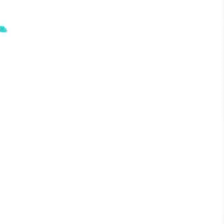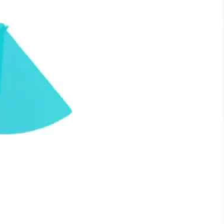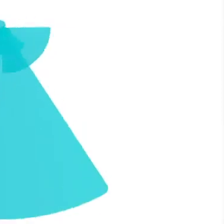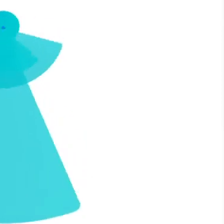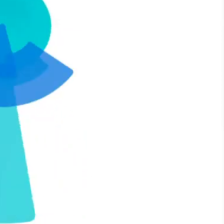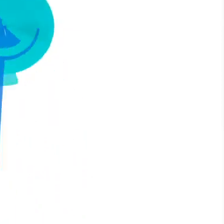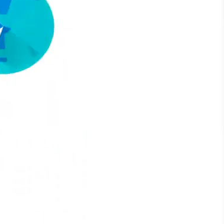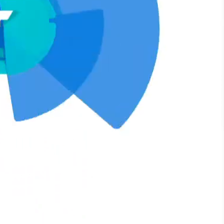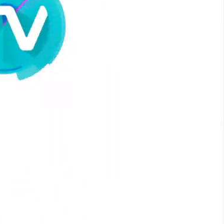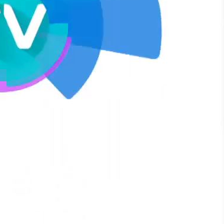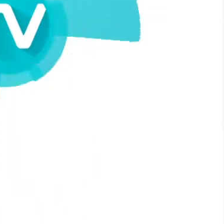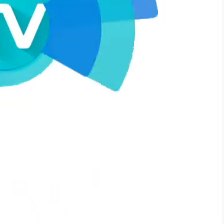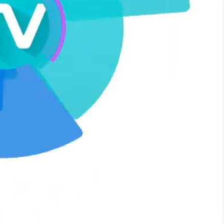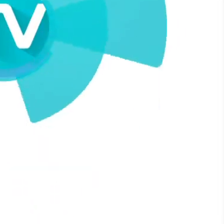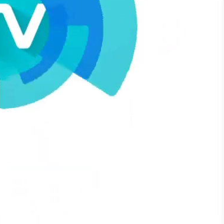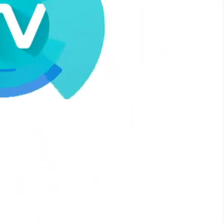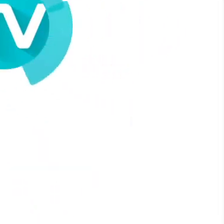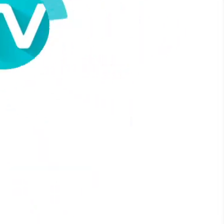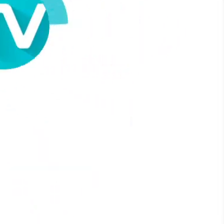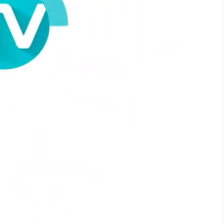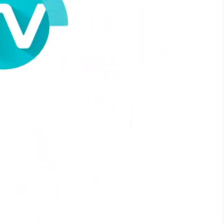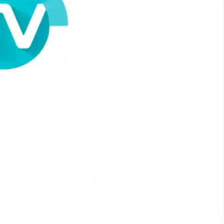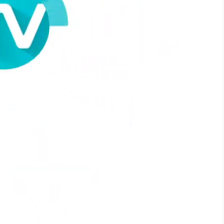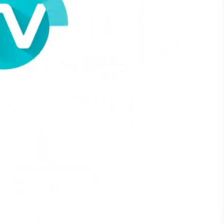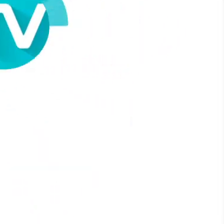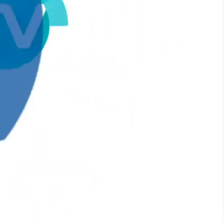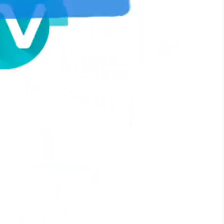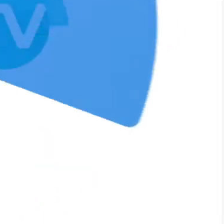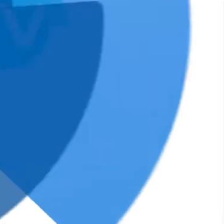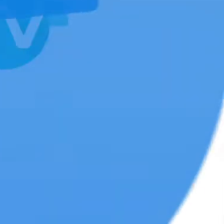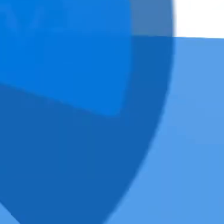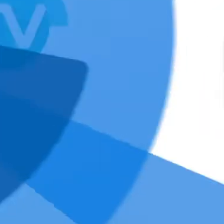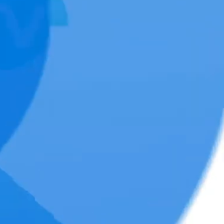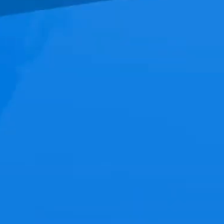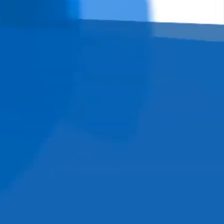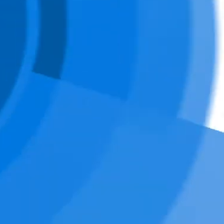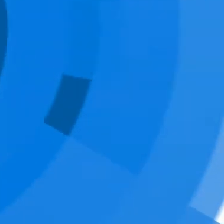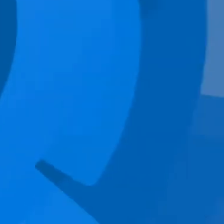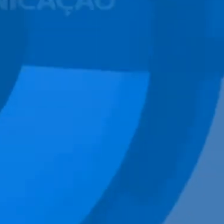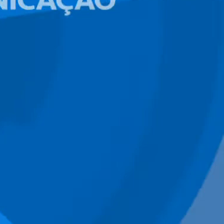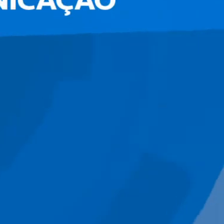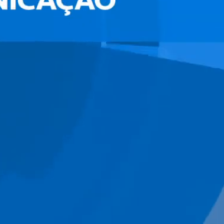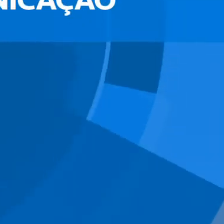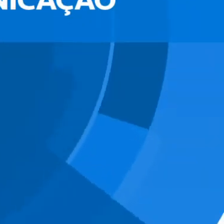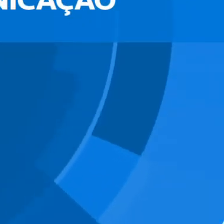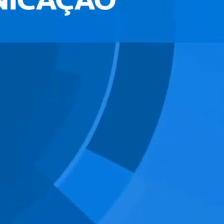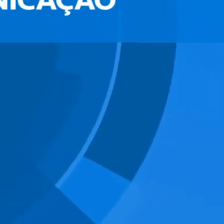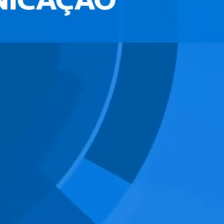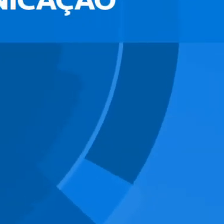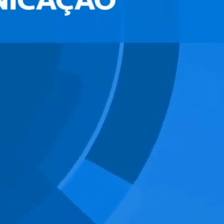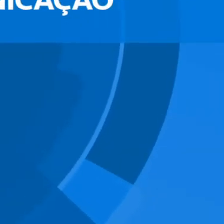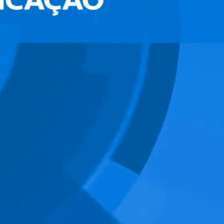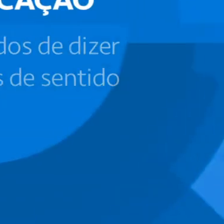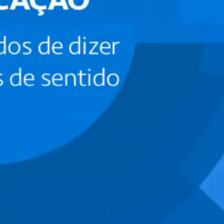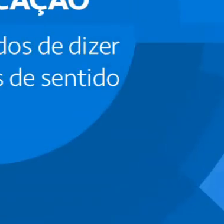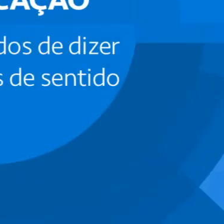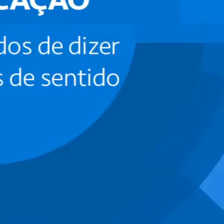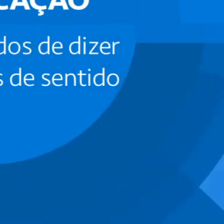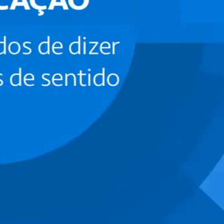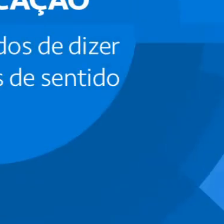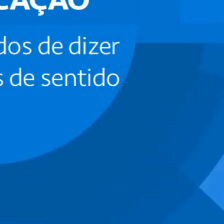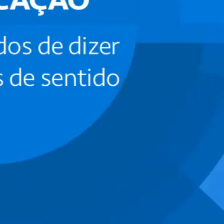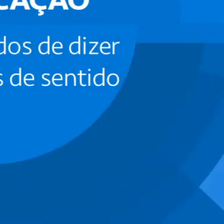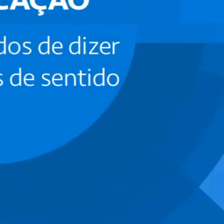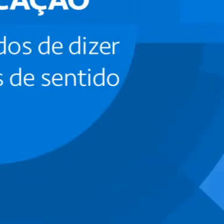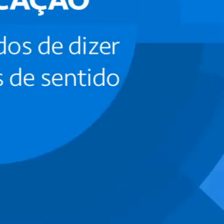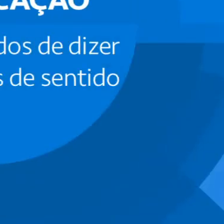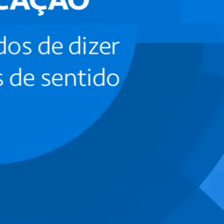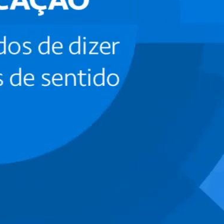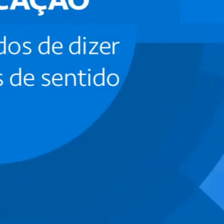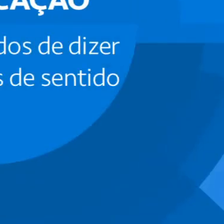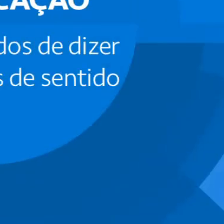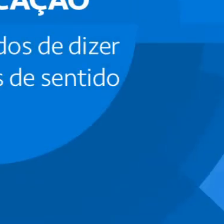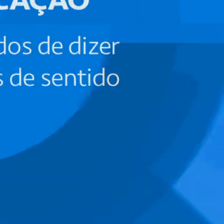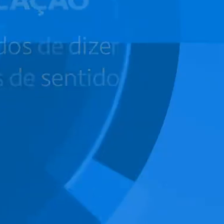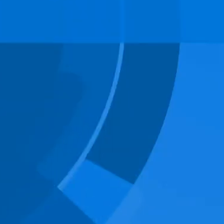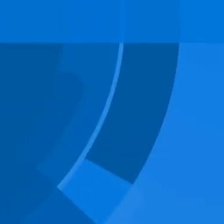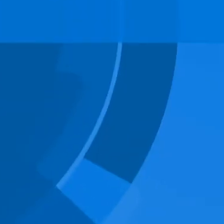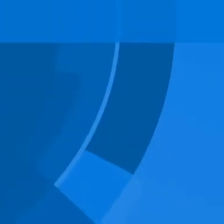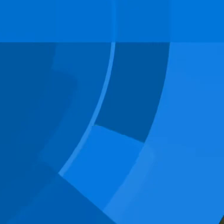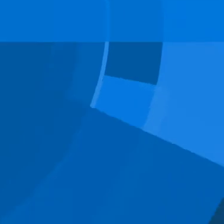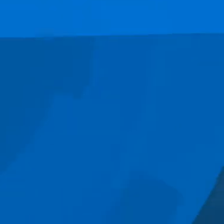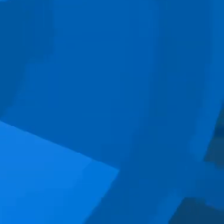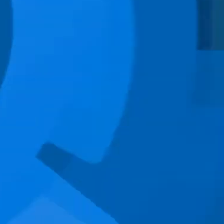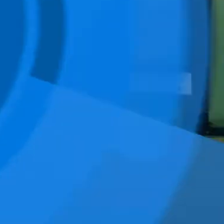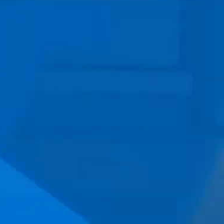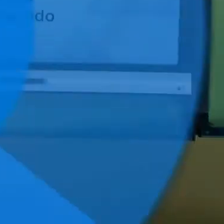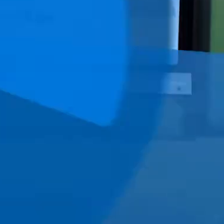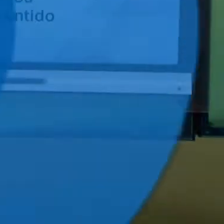[MÚSICA]